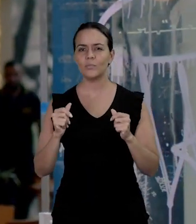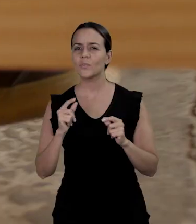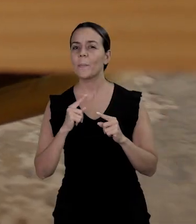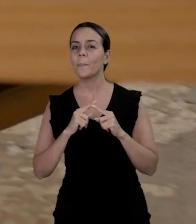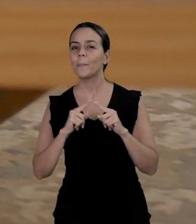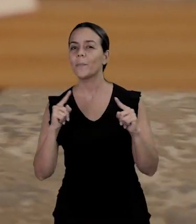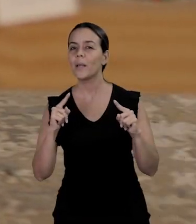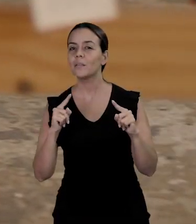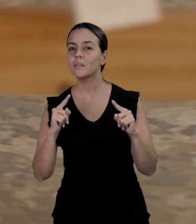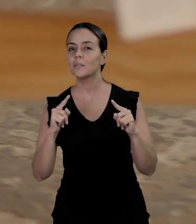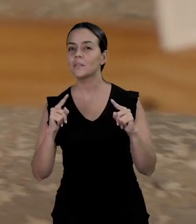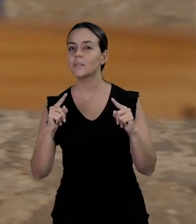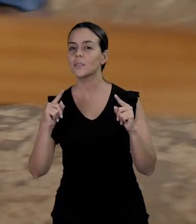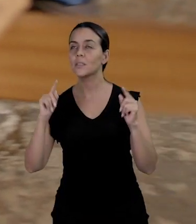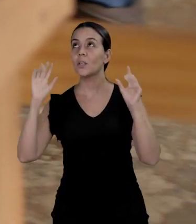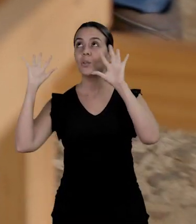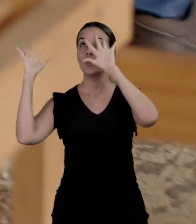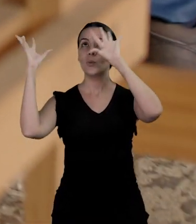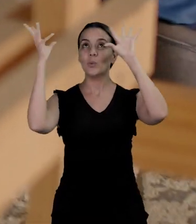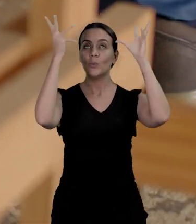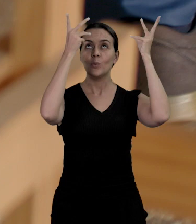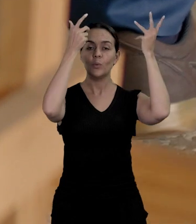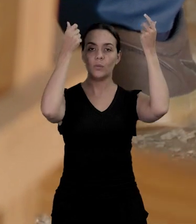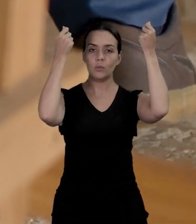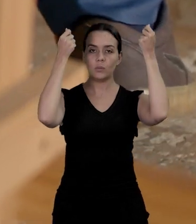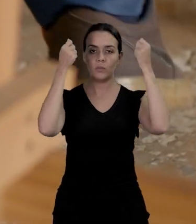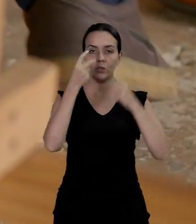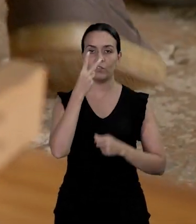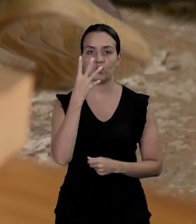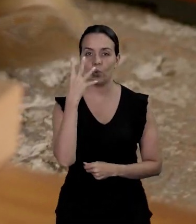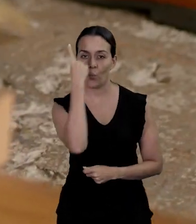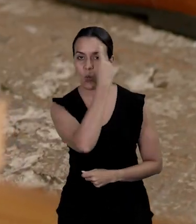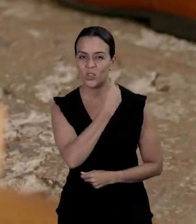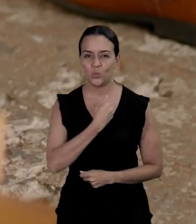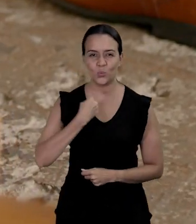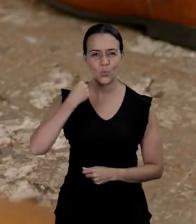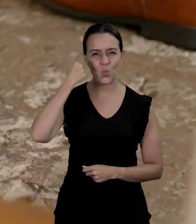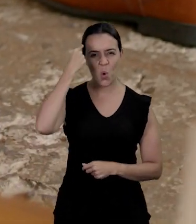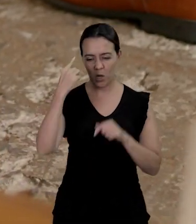De fato, o universo está online durante 24 horas,